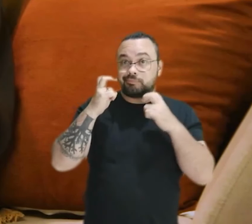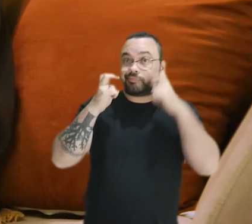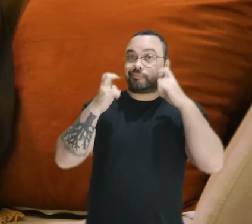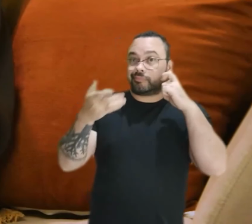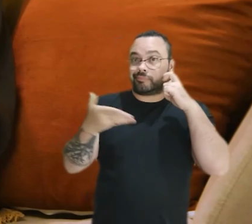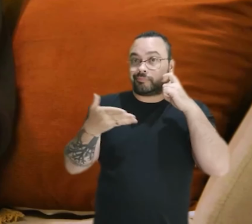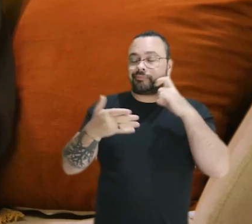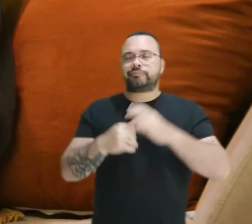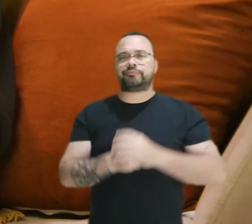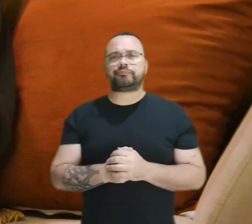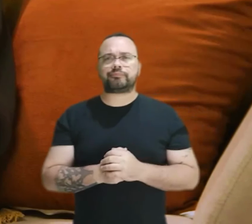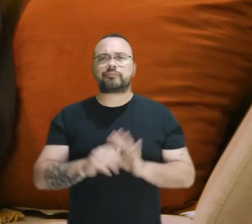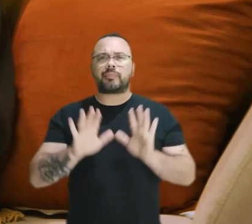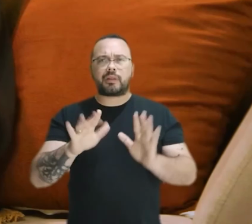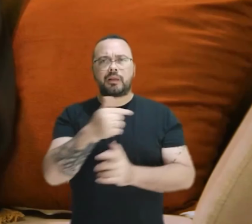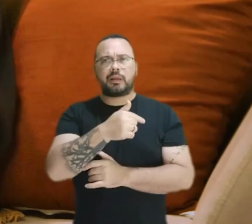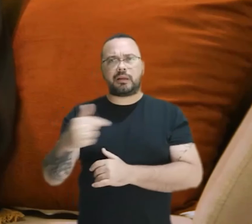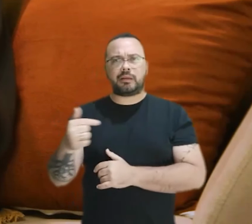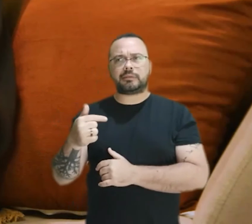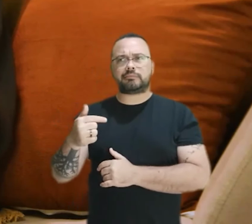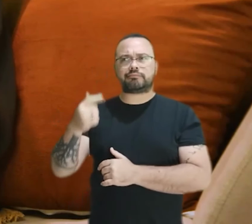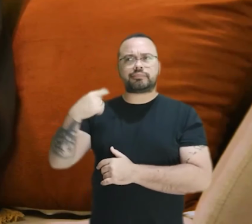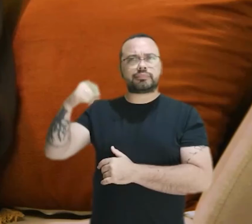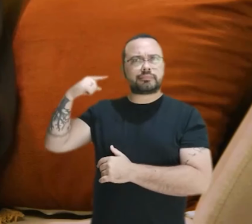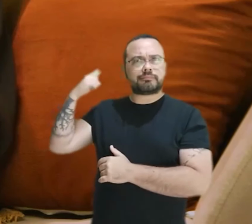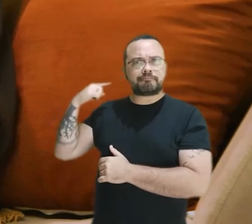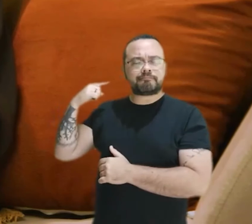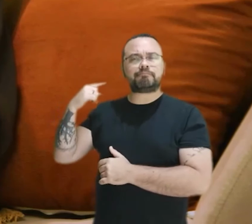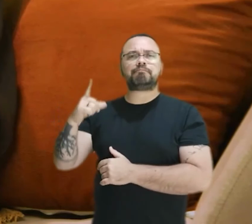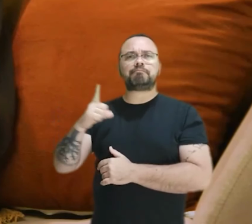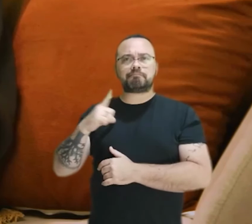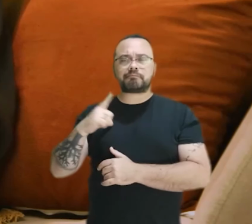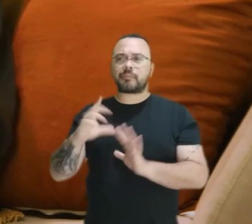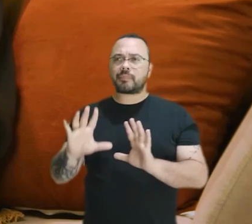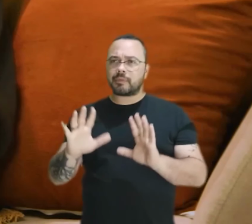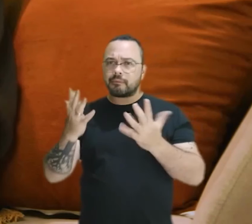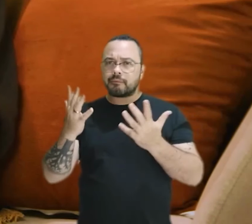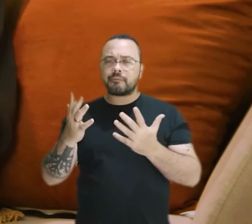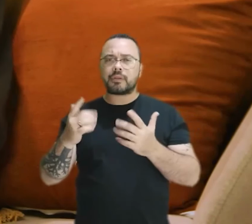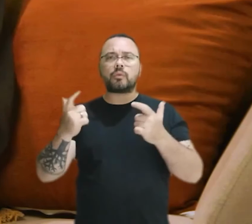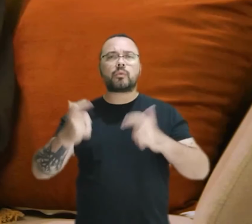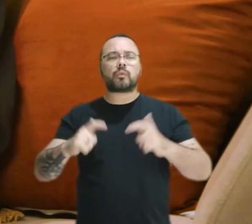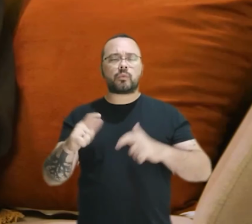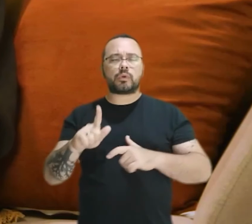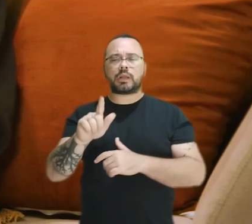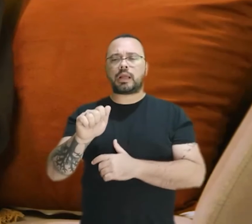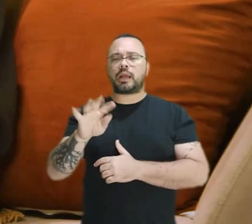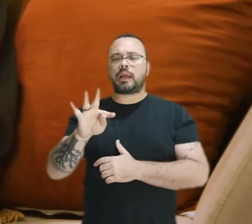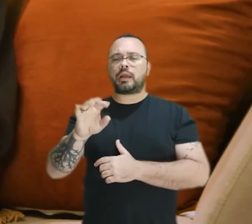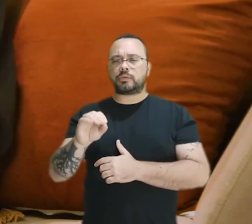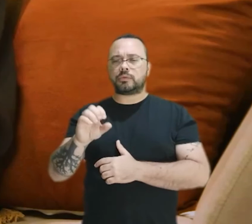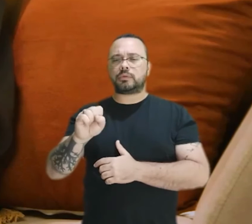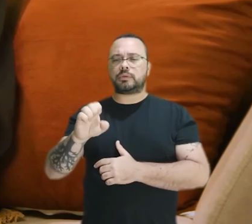mas hã... Semana retrasada, por exemplo, teve um evento na Gato Sem Rabo, é uma livraria que só vende